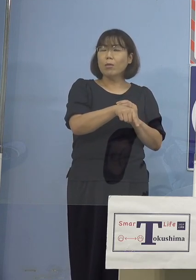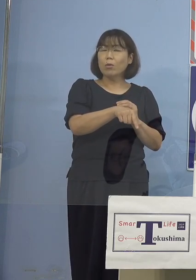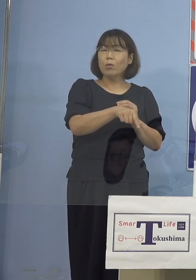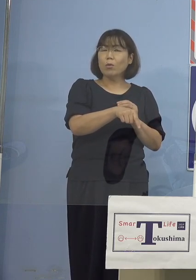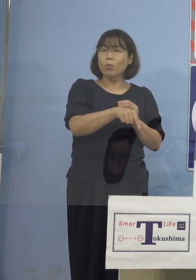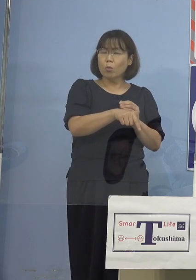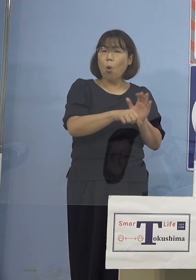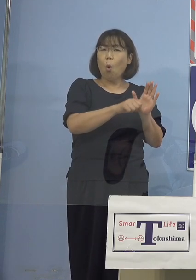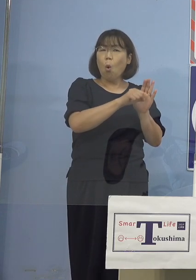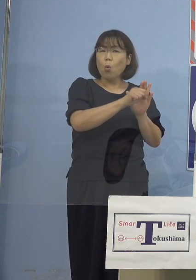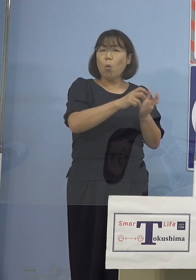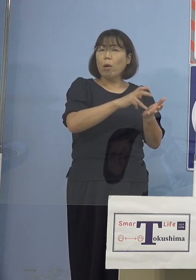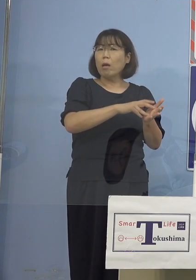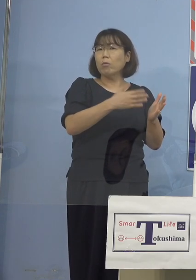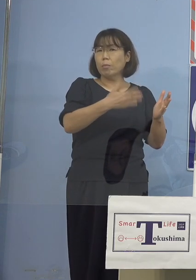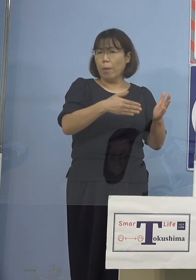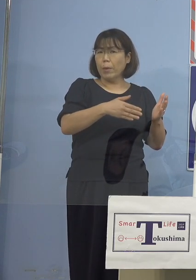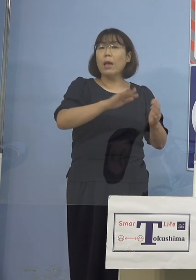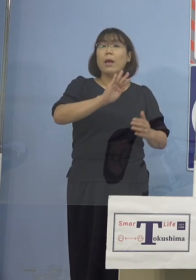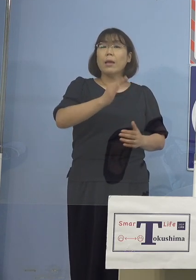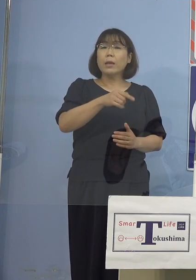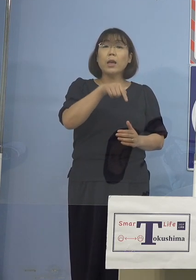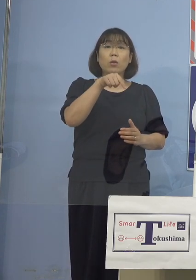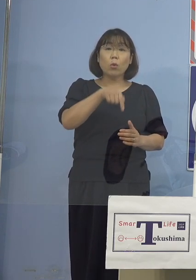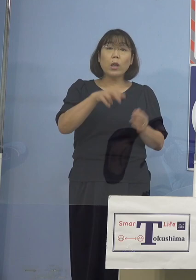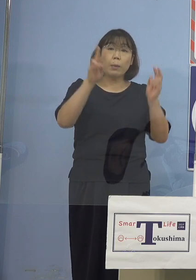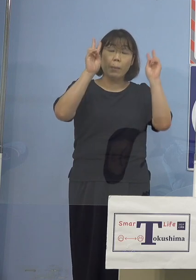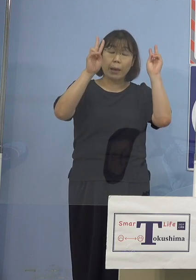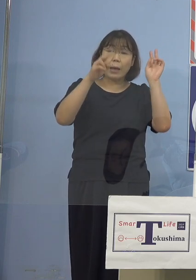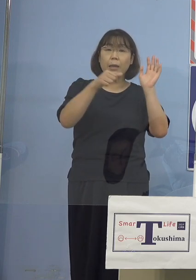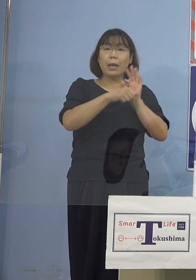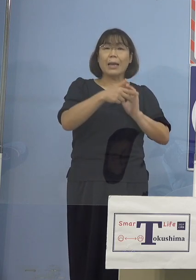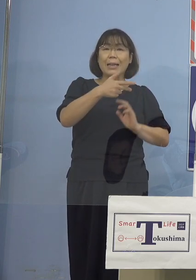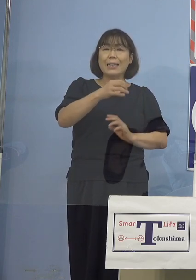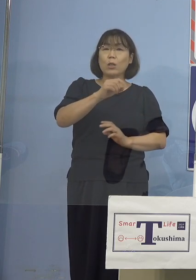しかしここもシオノギさんであるとか あるいはアメリカのメルク